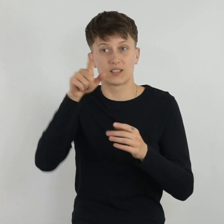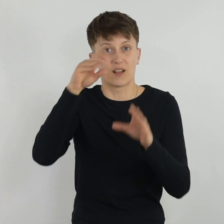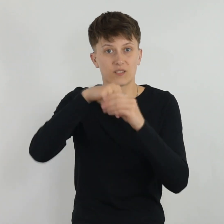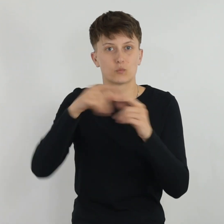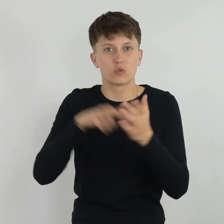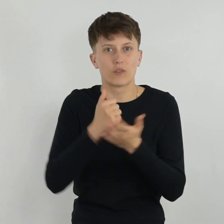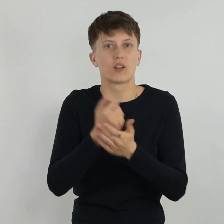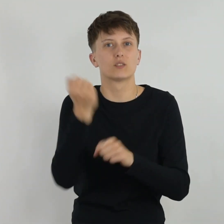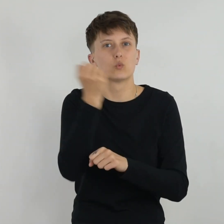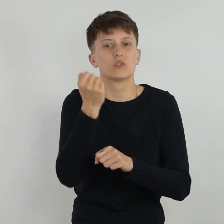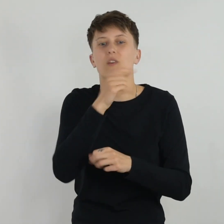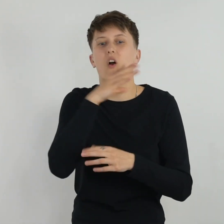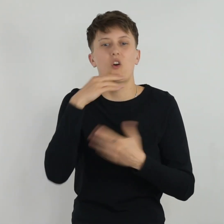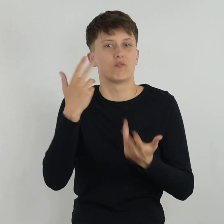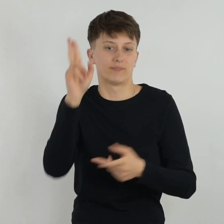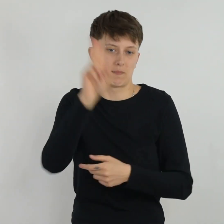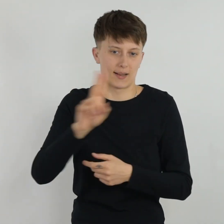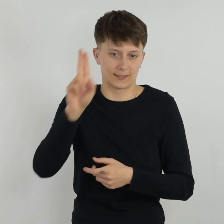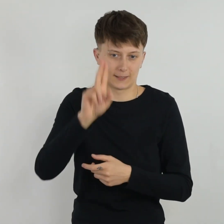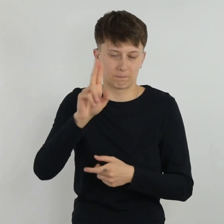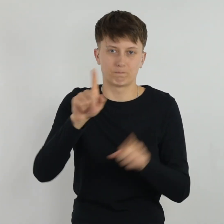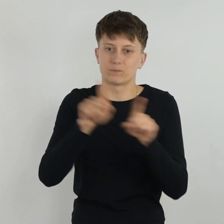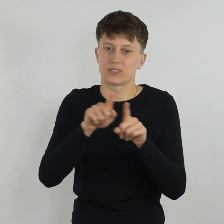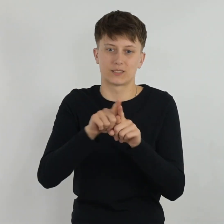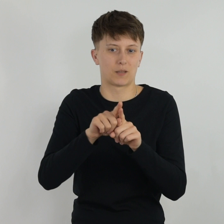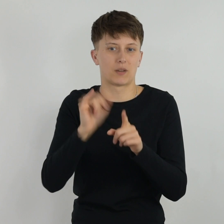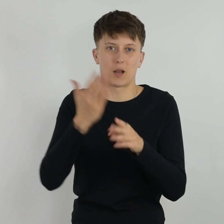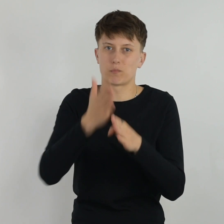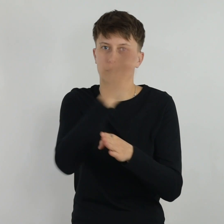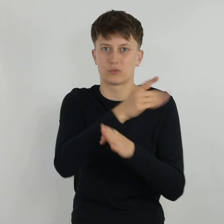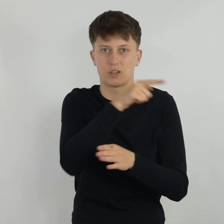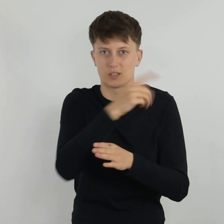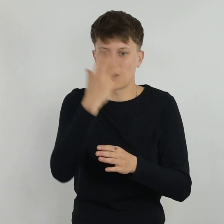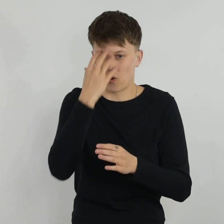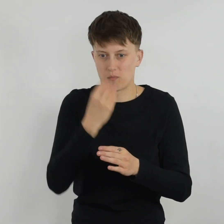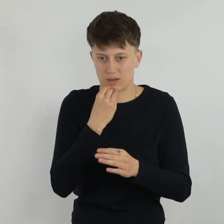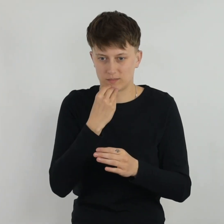Użyty kolor niebieski tak jak w przypadku poprzedniego obrazu